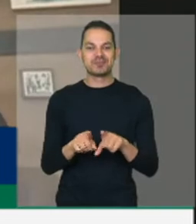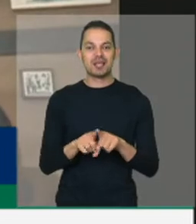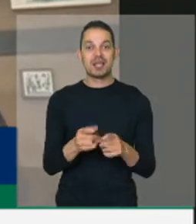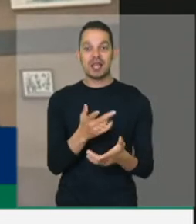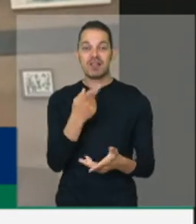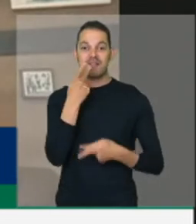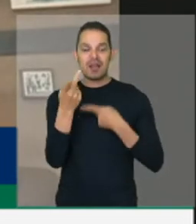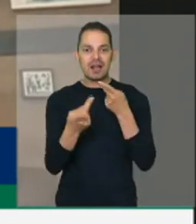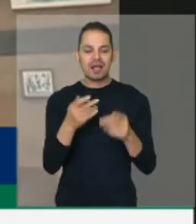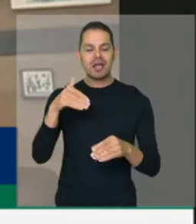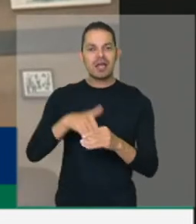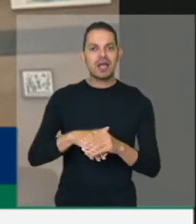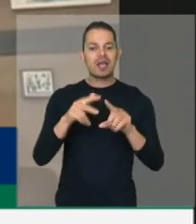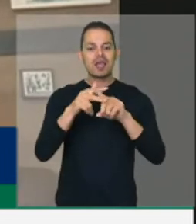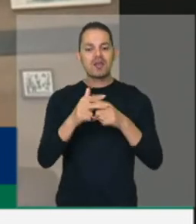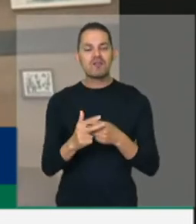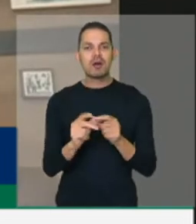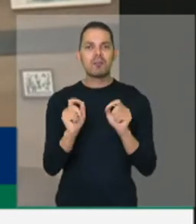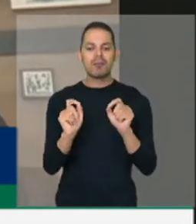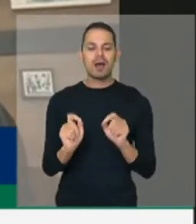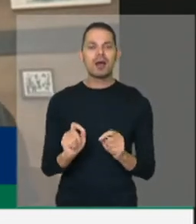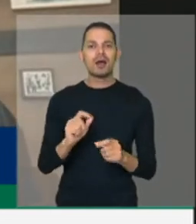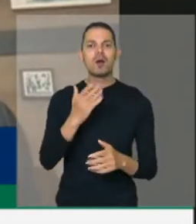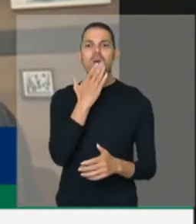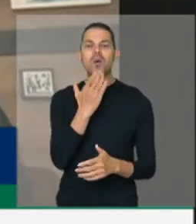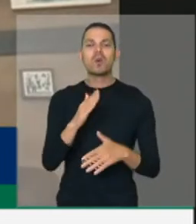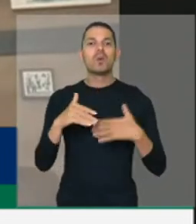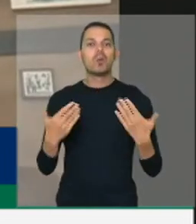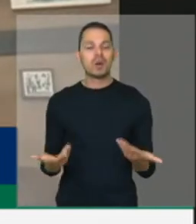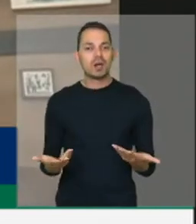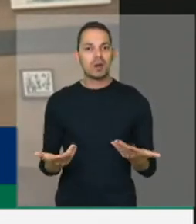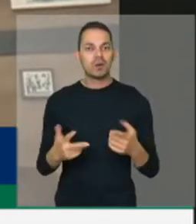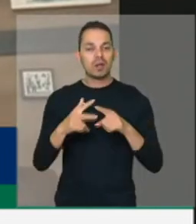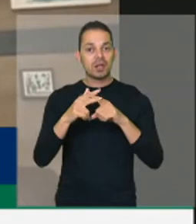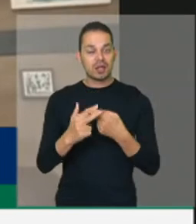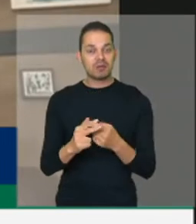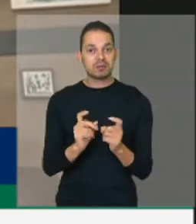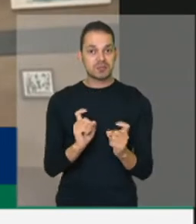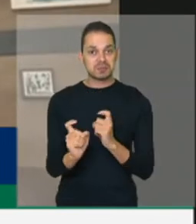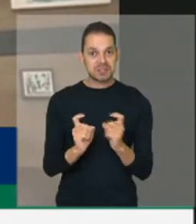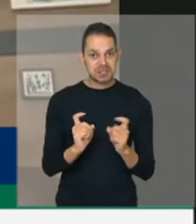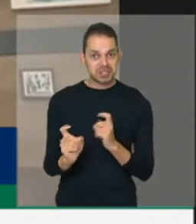COMEÇAM FALAR VAMOS VOTAR AS REFORMAS. QUE REFORMAS? O QUE QUE TEM A VER REFORMA ADMINISTRATIVA COM A FOME DO POVO, COM A VIDA DO POVO? ESSE